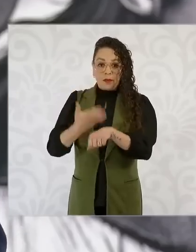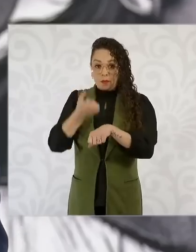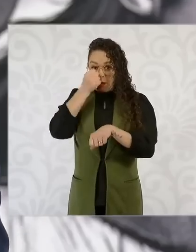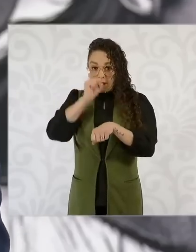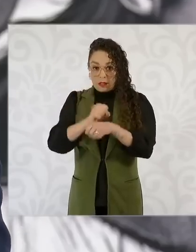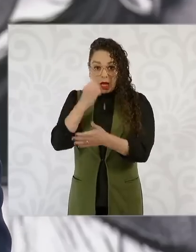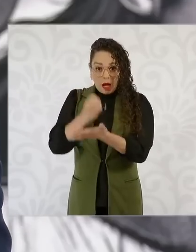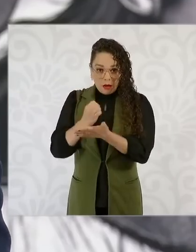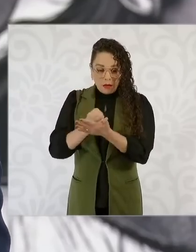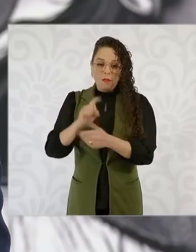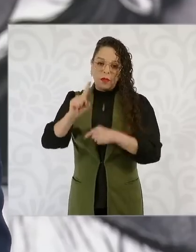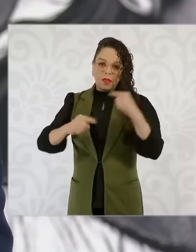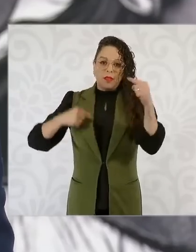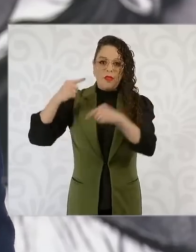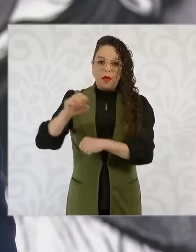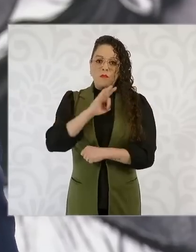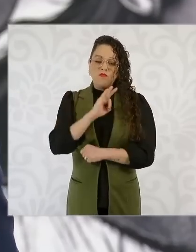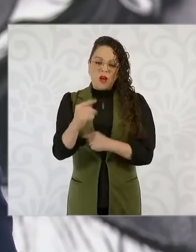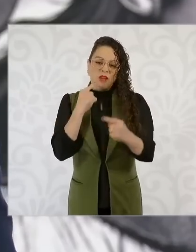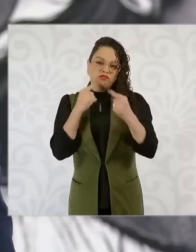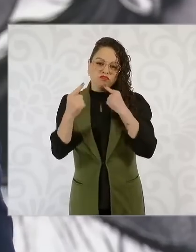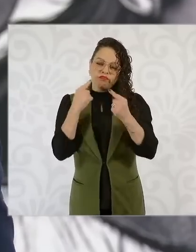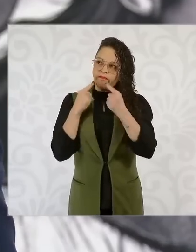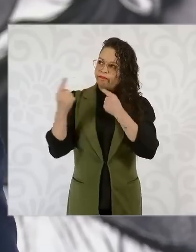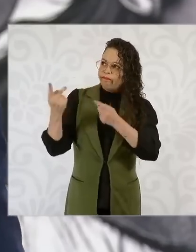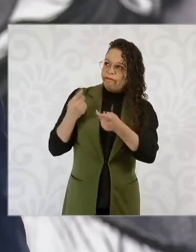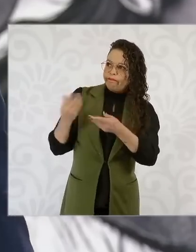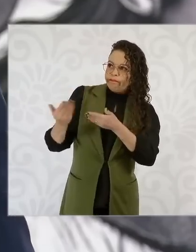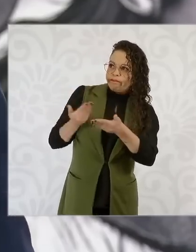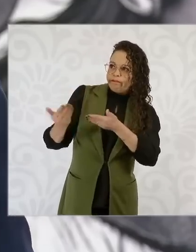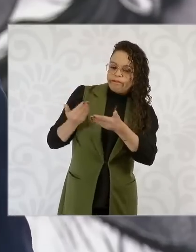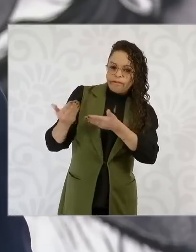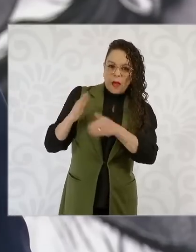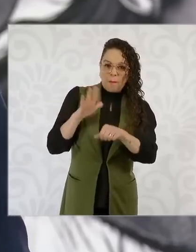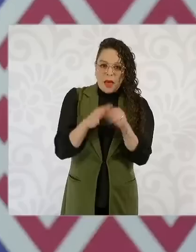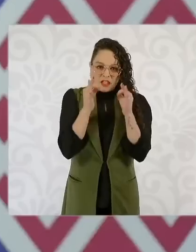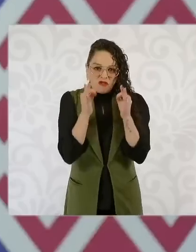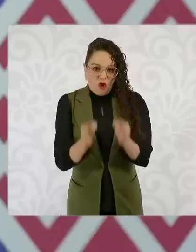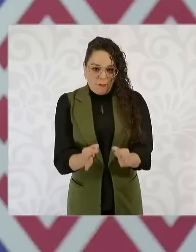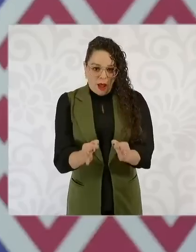y pues tenemos muchas muchas cosas que decir hoy decía yo solamente lo de Cero y aluminio